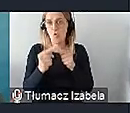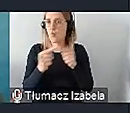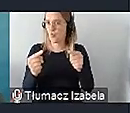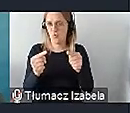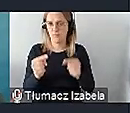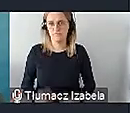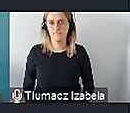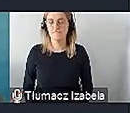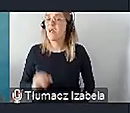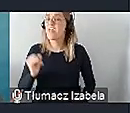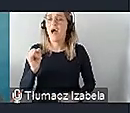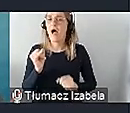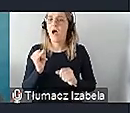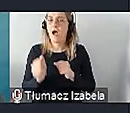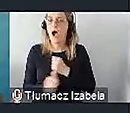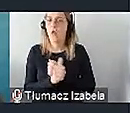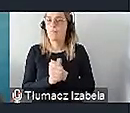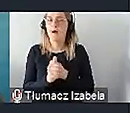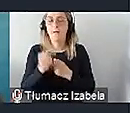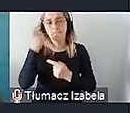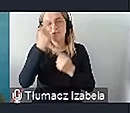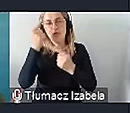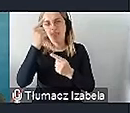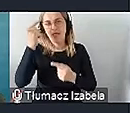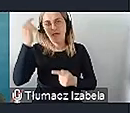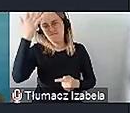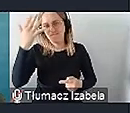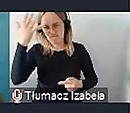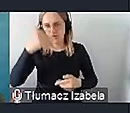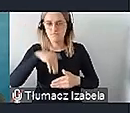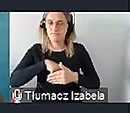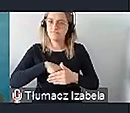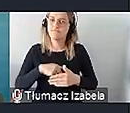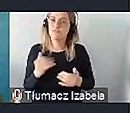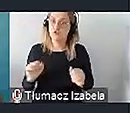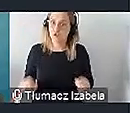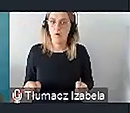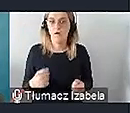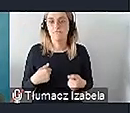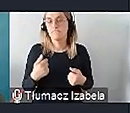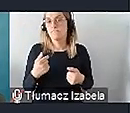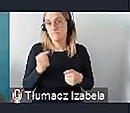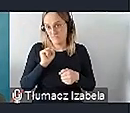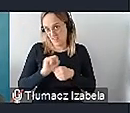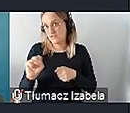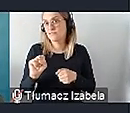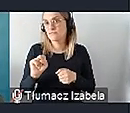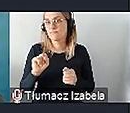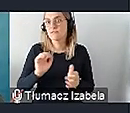Jakie są argumenty za tym, że myślenie wizualne działa. A po drugie - powiemy sobie, że istnieją metody na rysowanie.